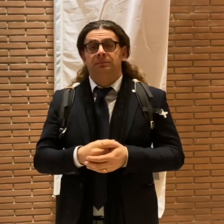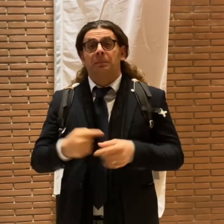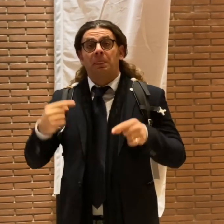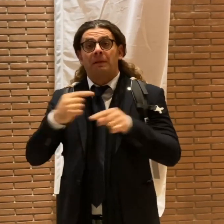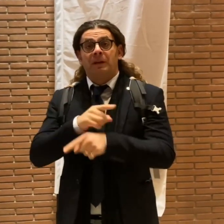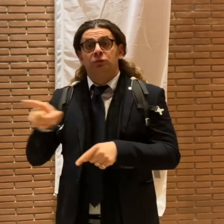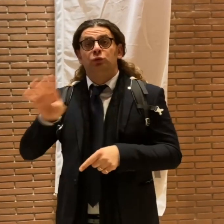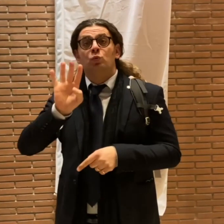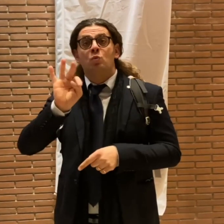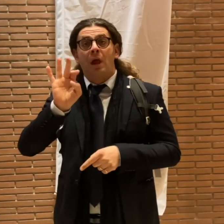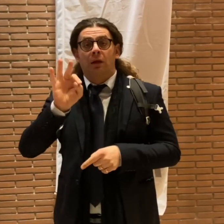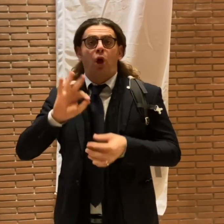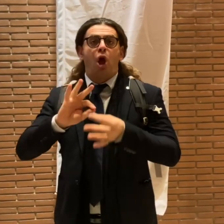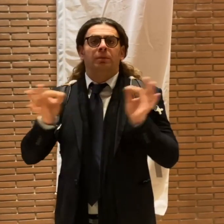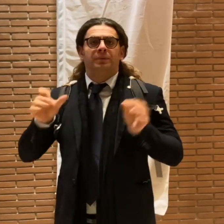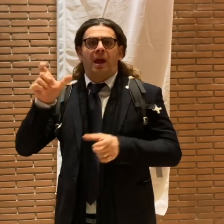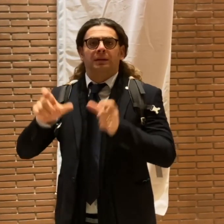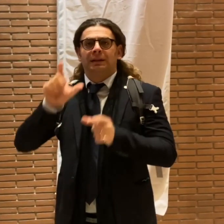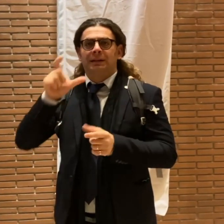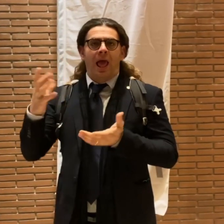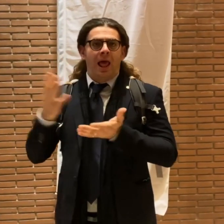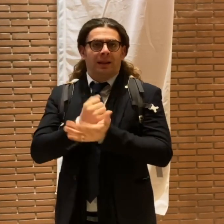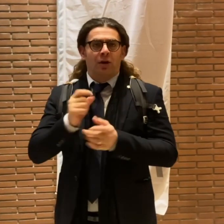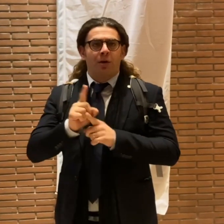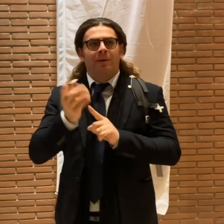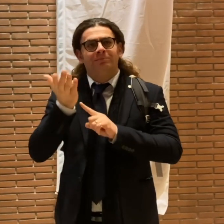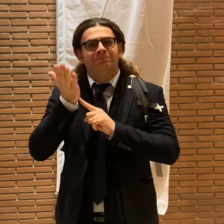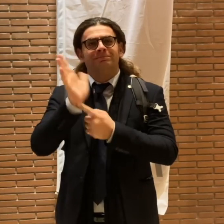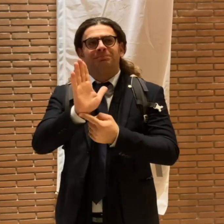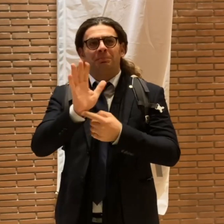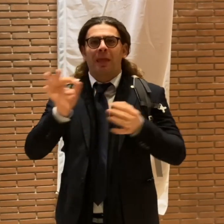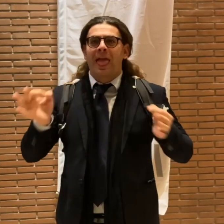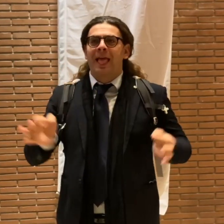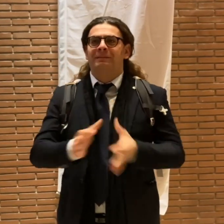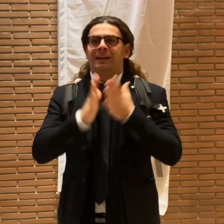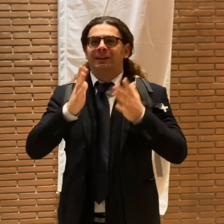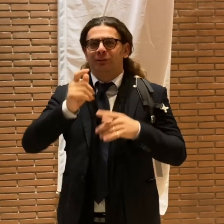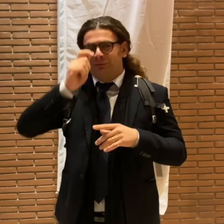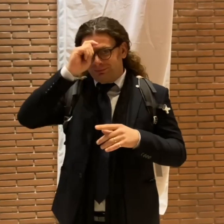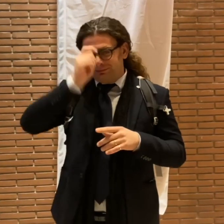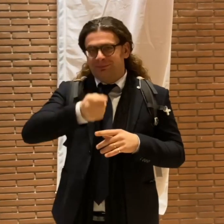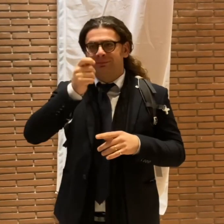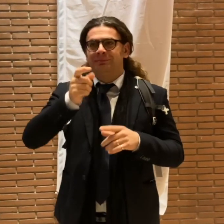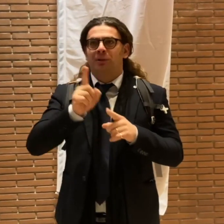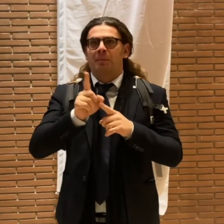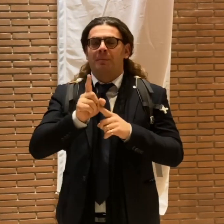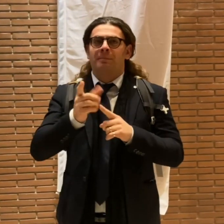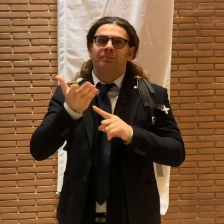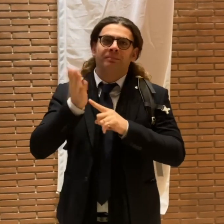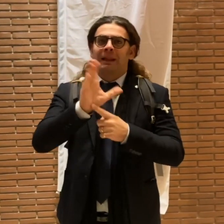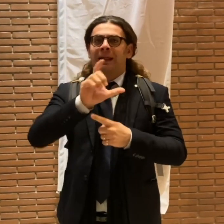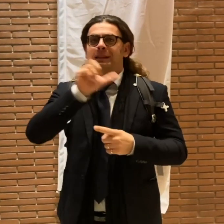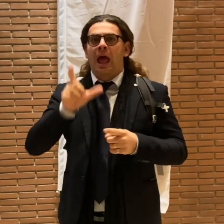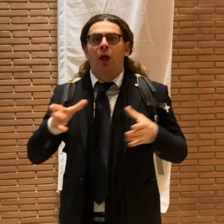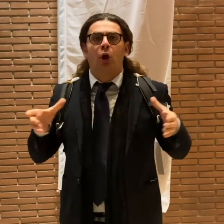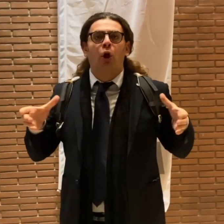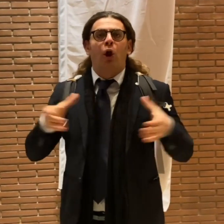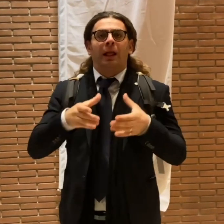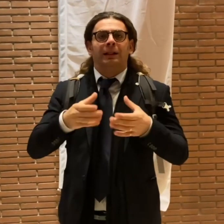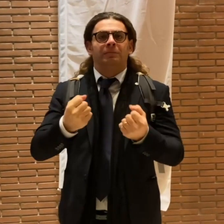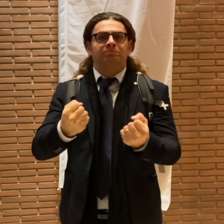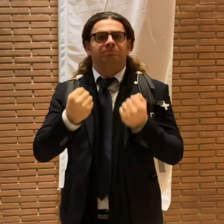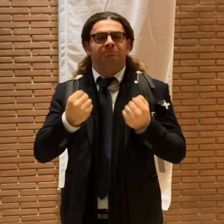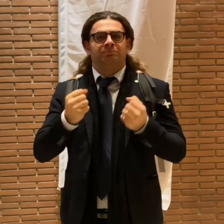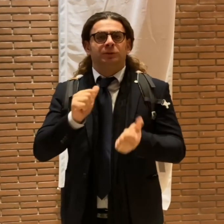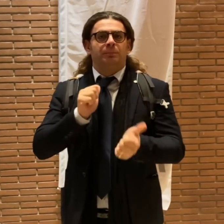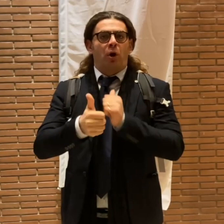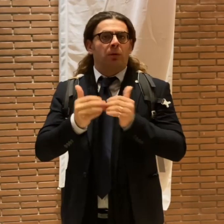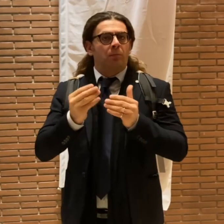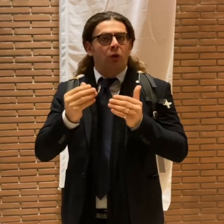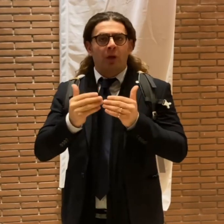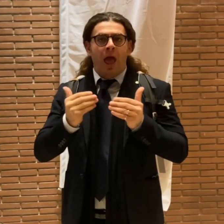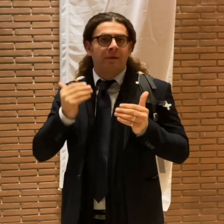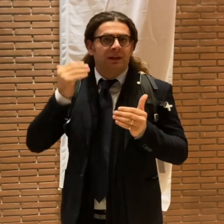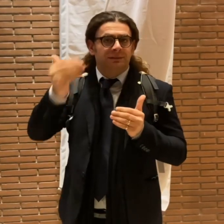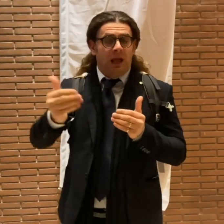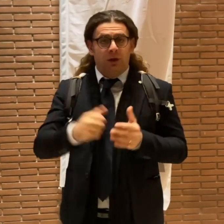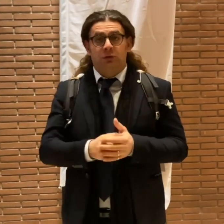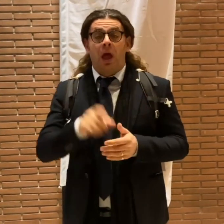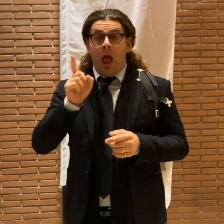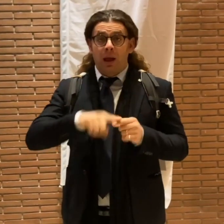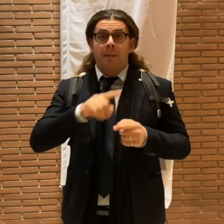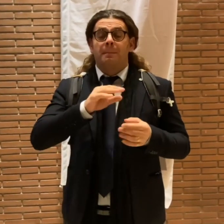L'evento ha lo scopo di mostrare l'altissimo livello della compagine sportiva italiana anche in ambito paralimpico,